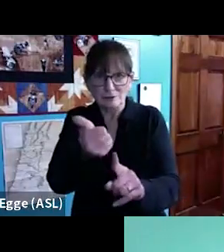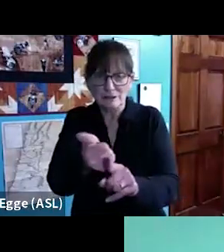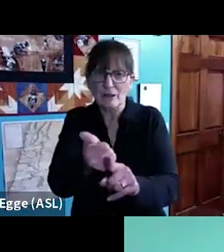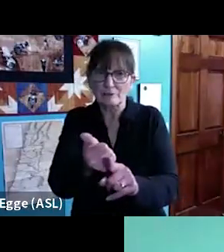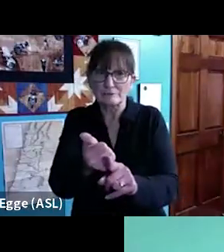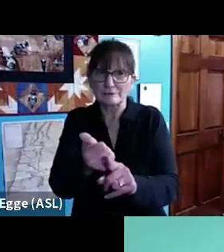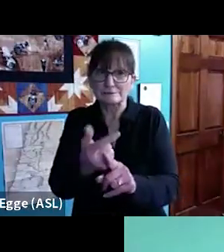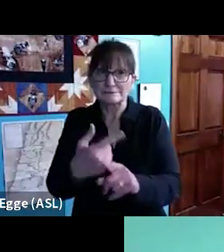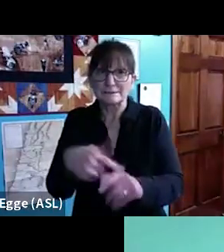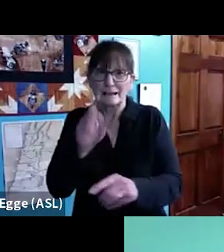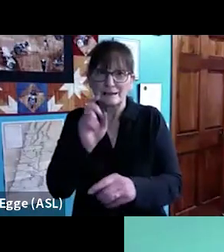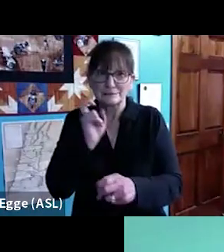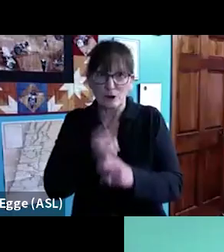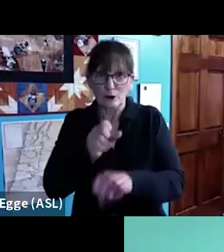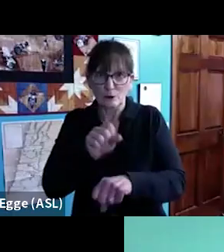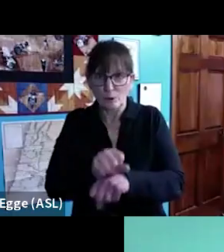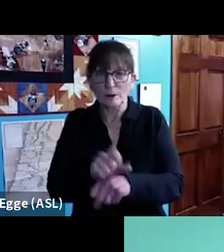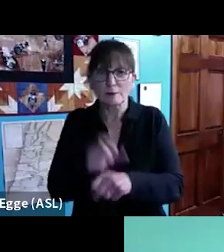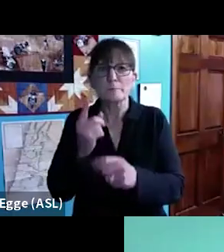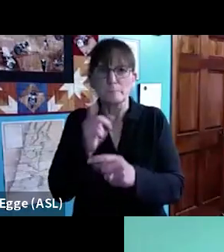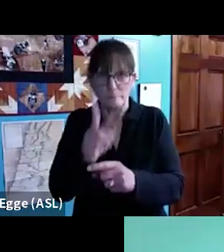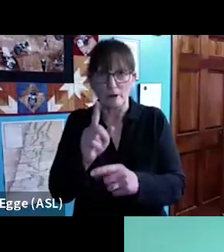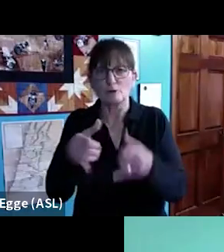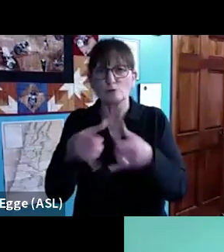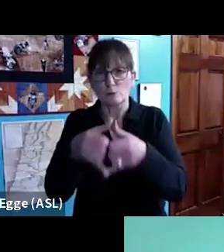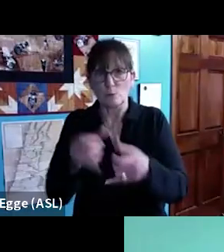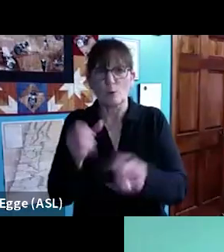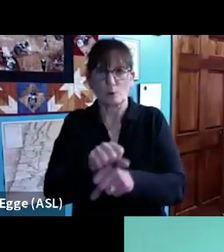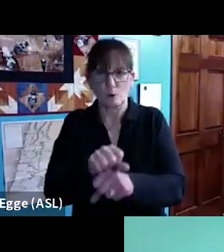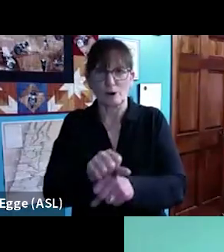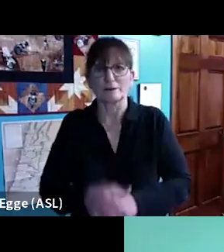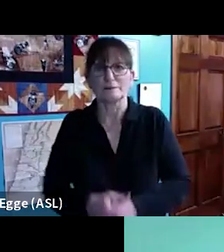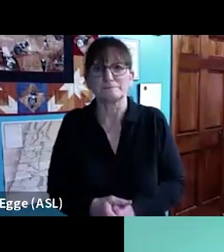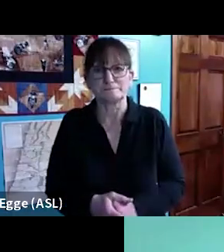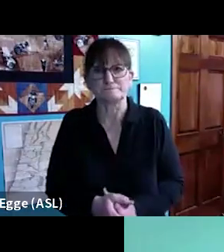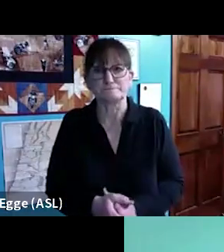cuanto más puedas construir esas relaciones